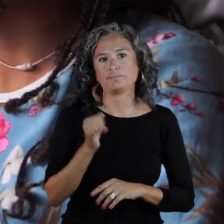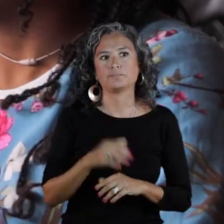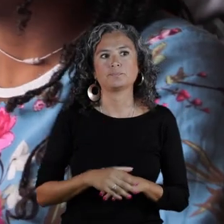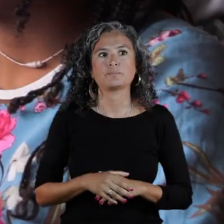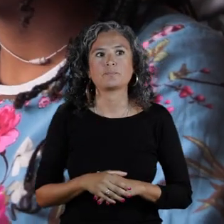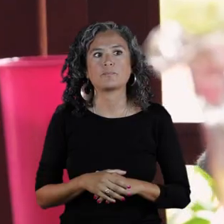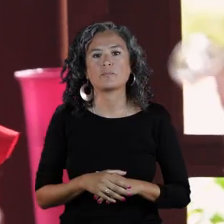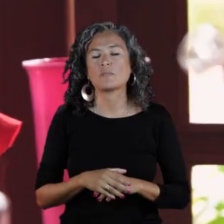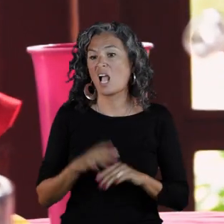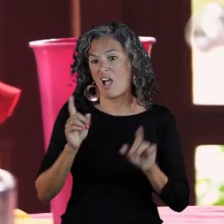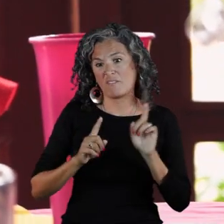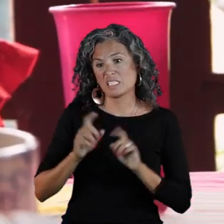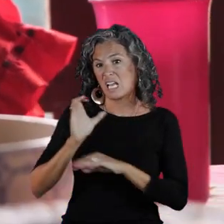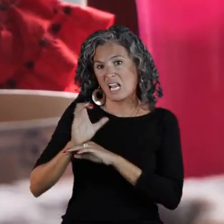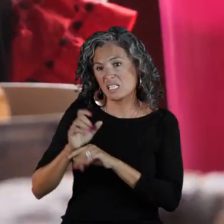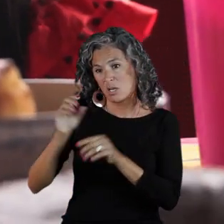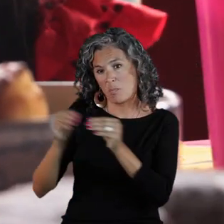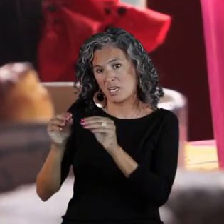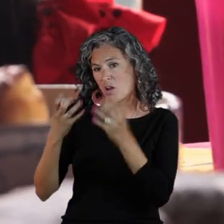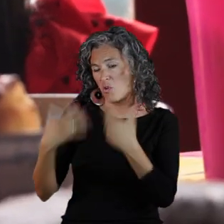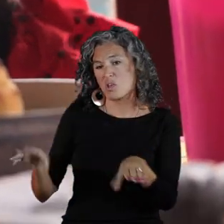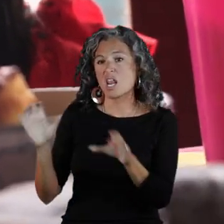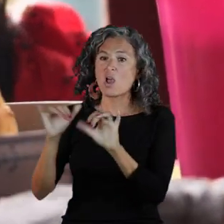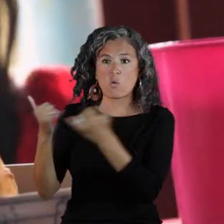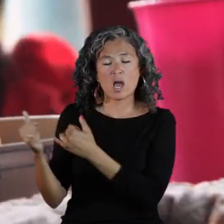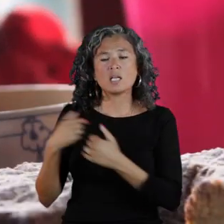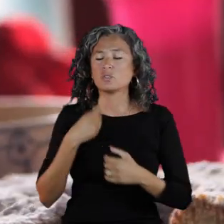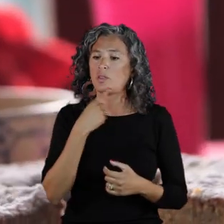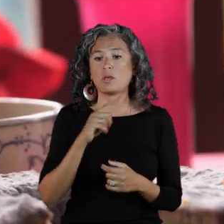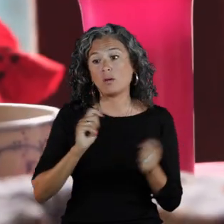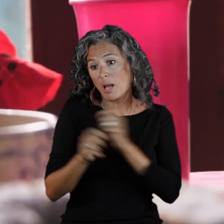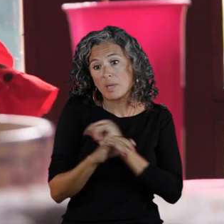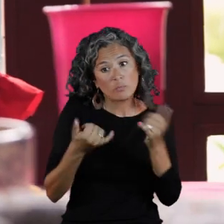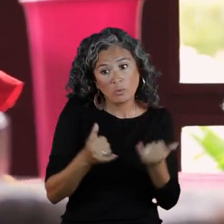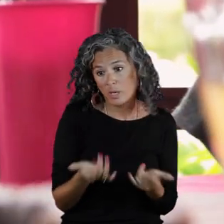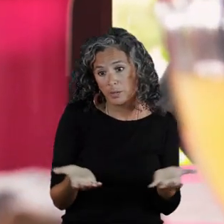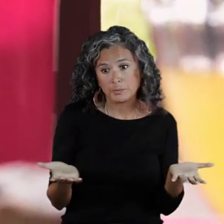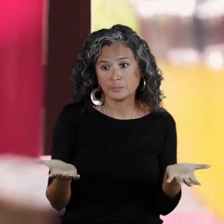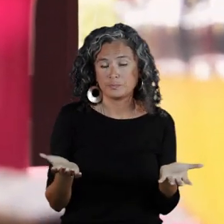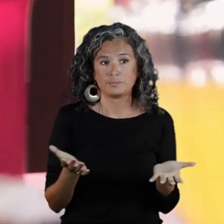¿Y nunca te peleaste con tus amigas? Nunca ¿No? ¿Nunca?